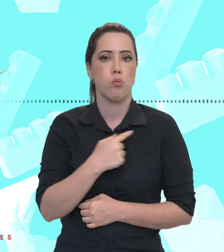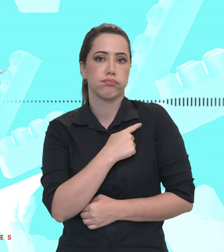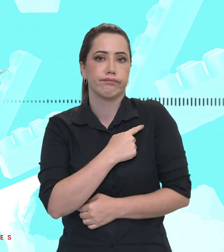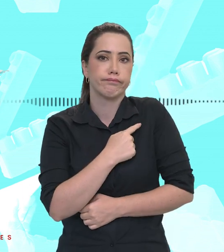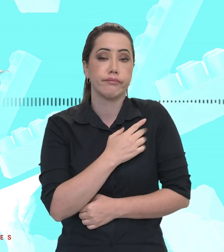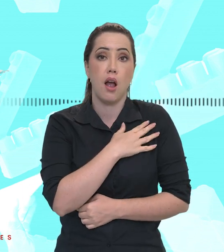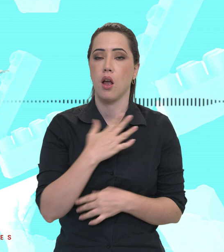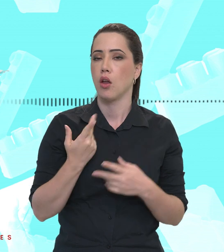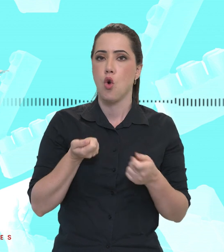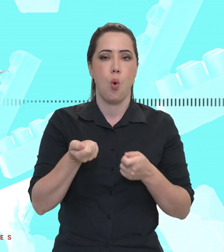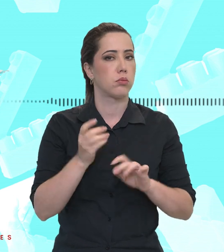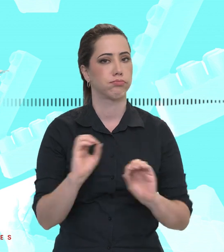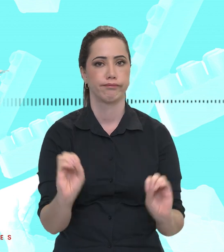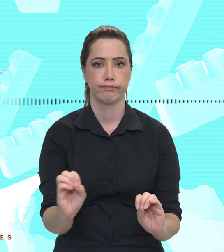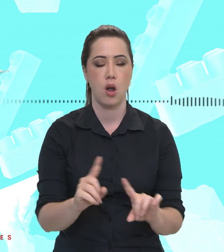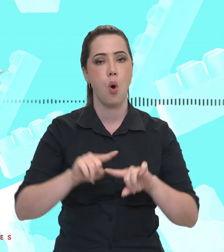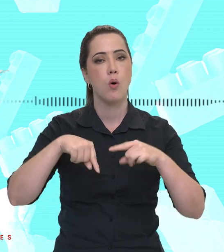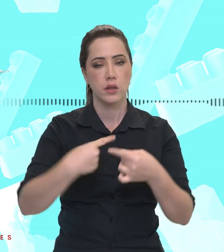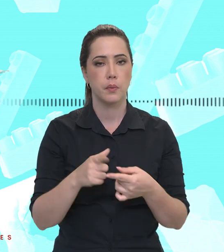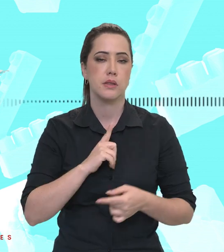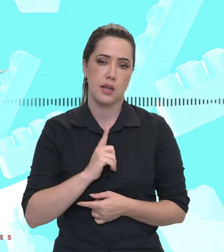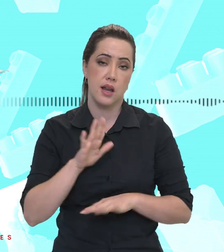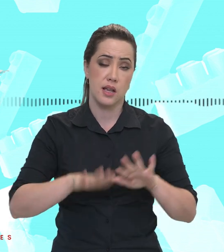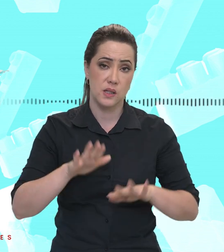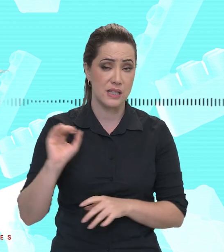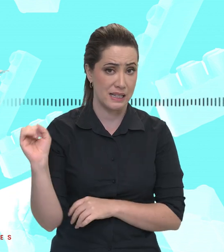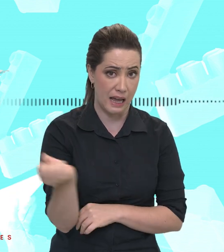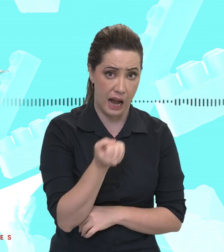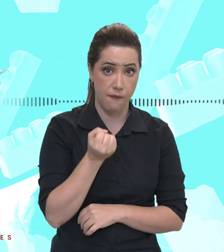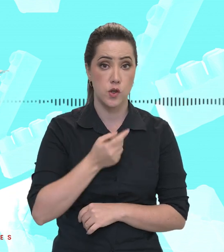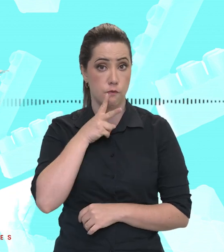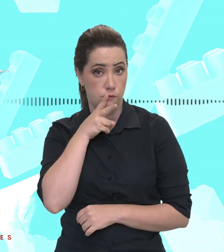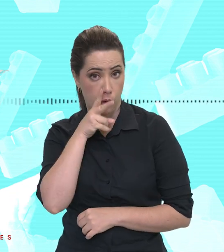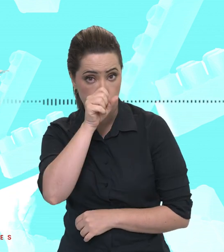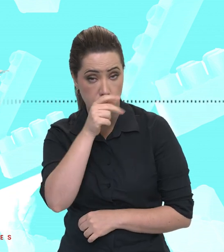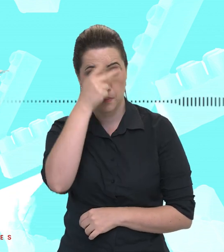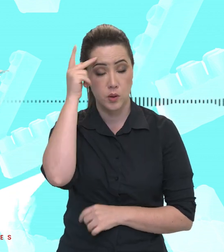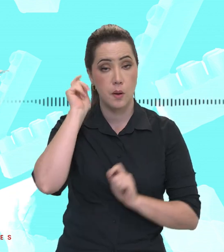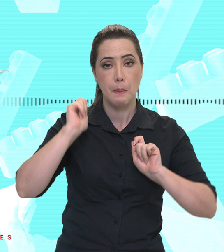coisinha assim, aí depois tem quando é muito grave, é muito forte na pessoa, a pessoa